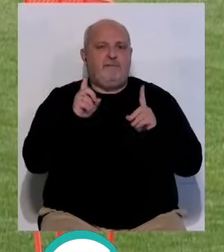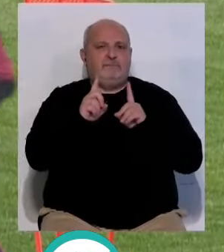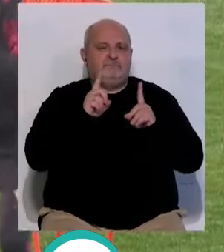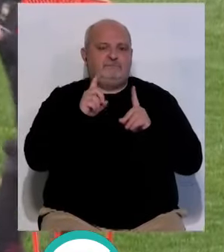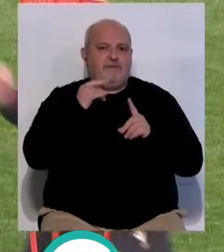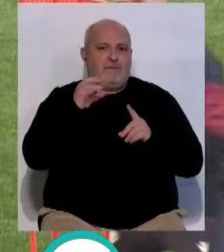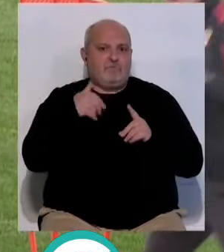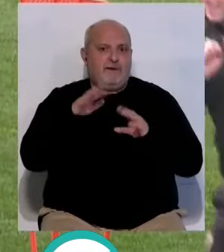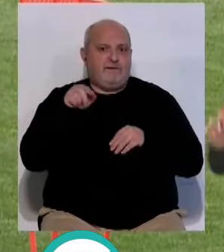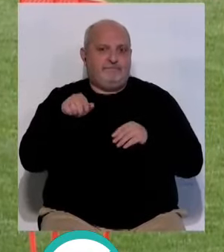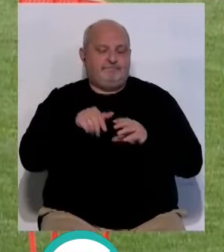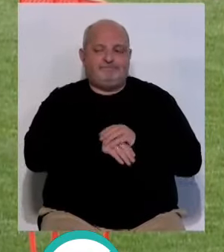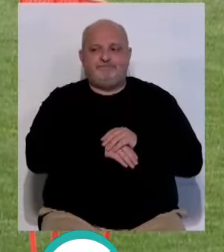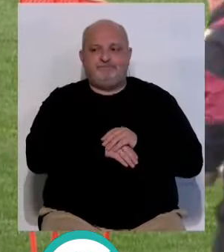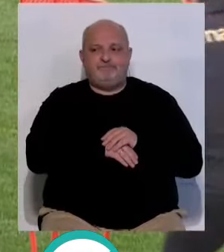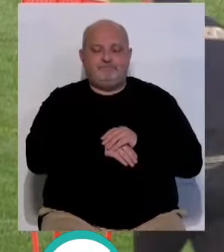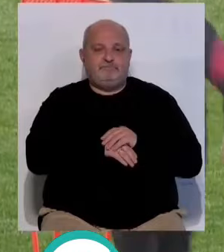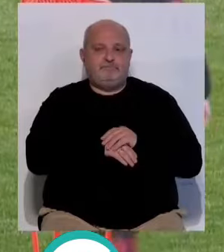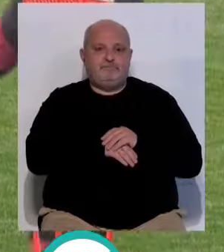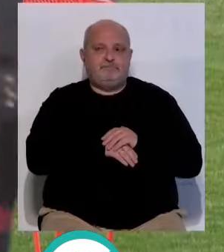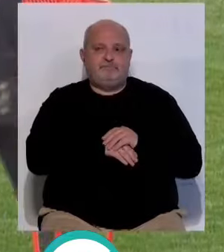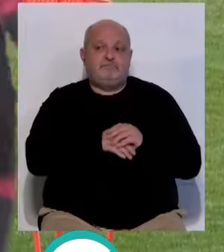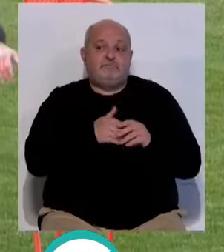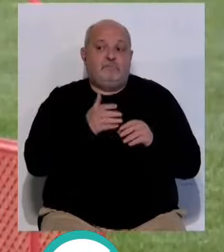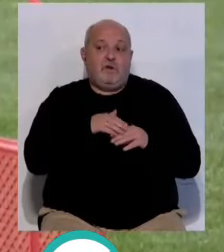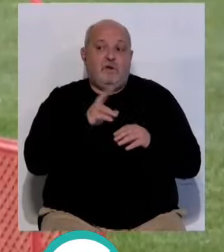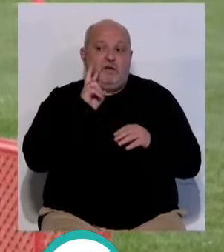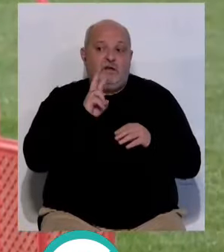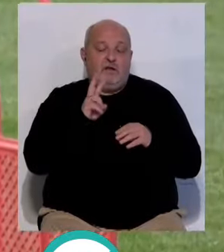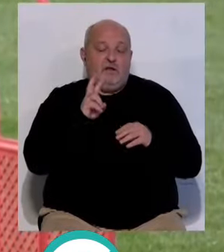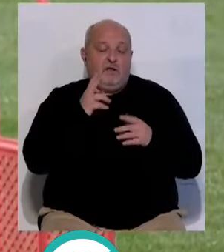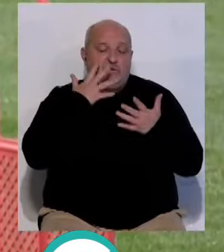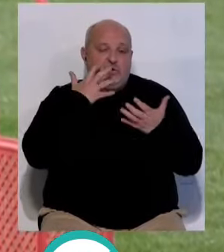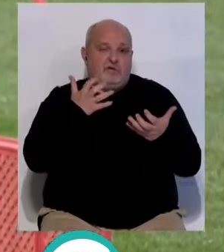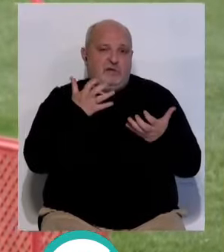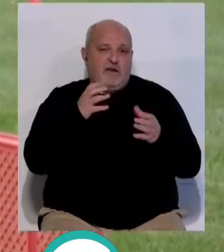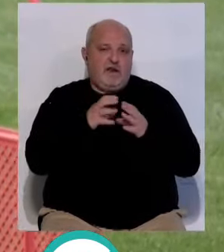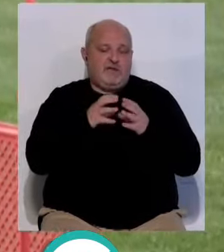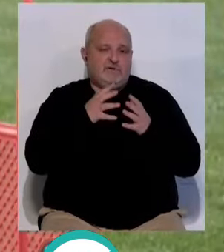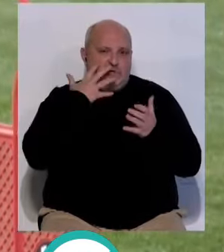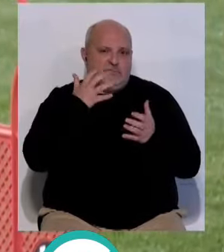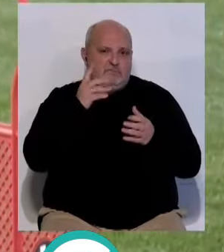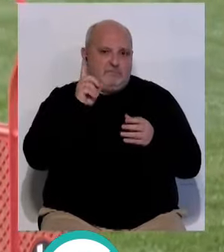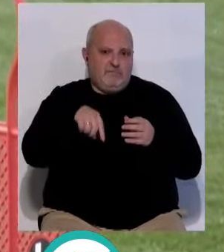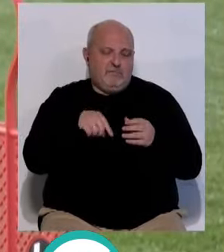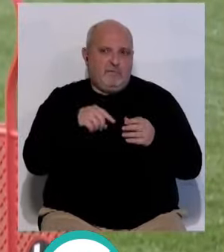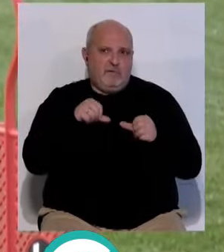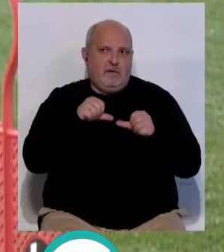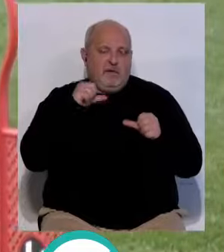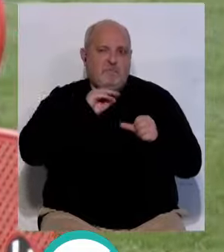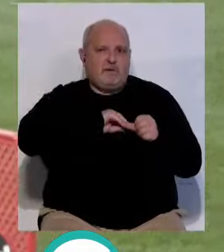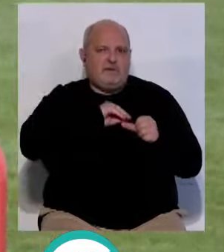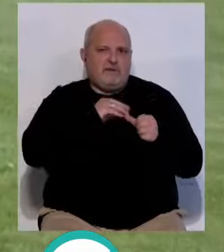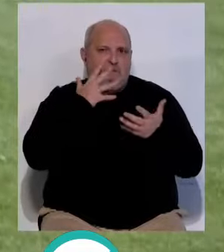Cris Ramos en el juego aéreo se notó en Granada se notó en Granada H varias acciones entre del